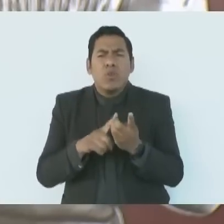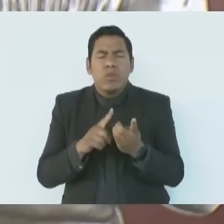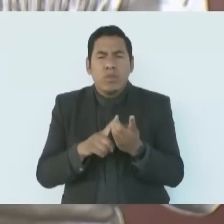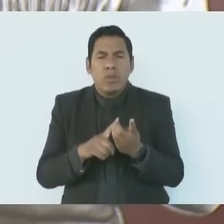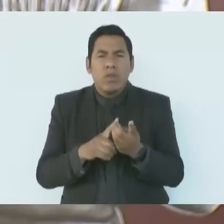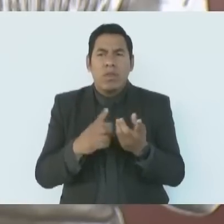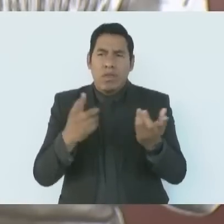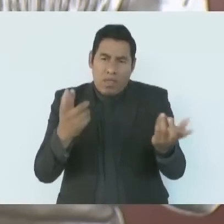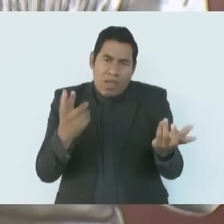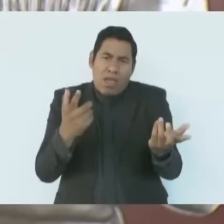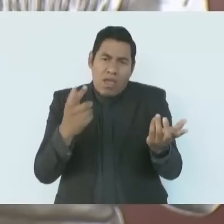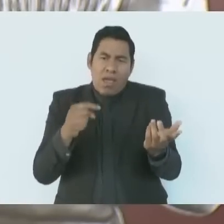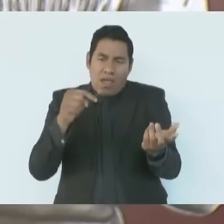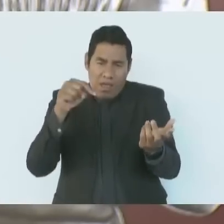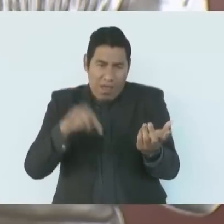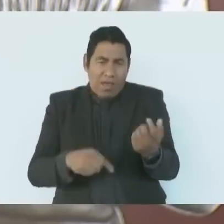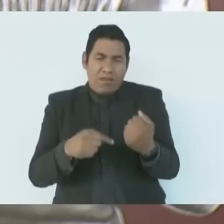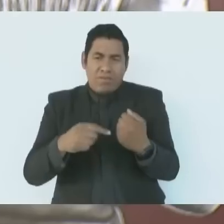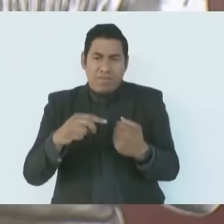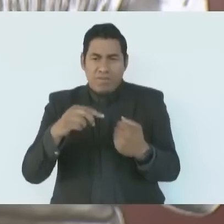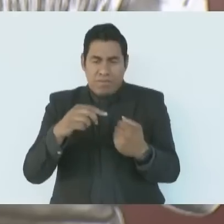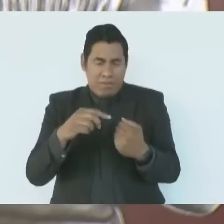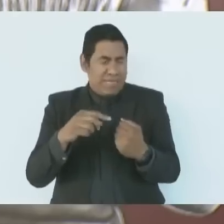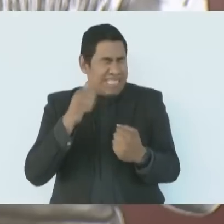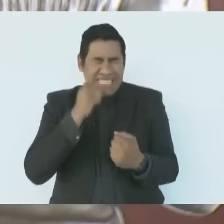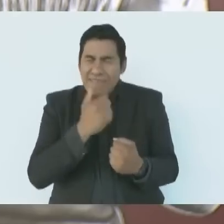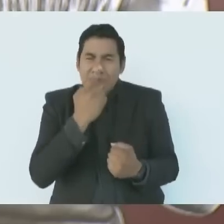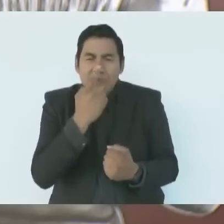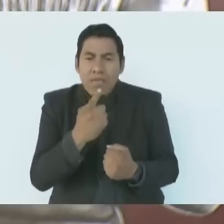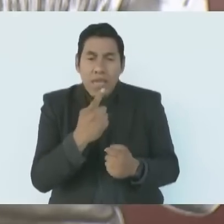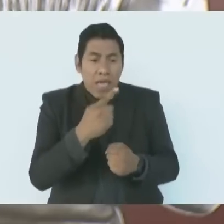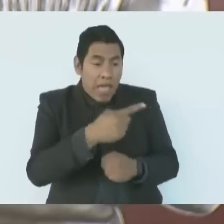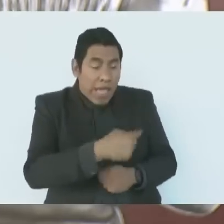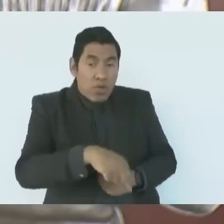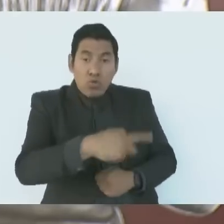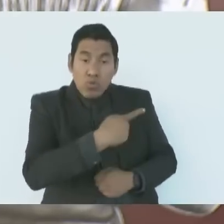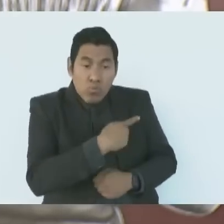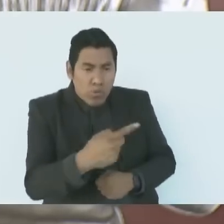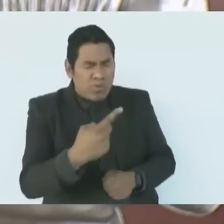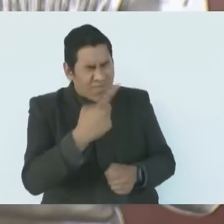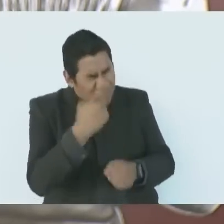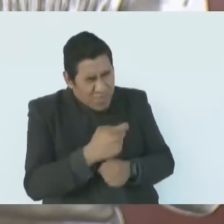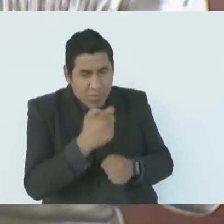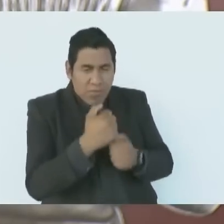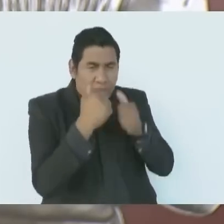el bien de todos primero los pobres vamos a empezar en las casas pues que